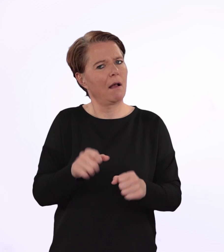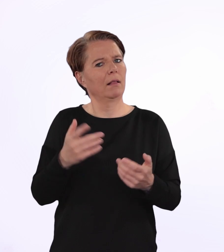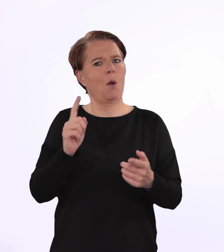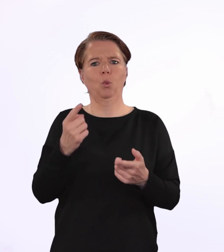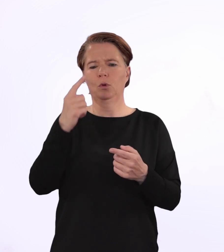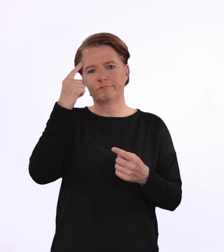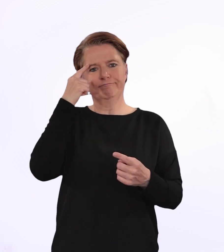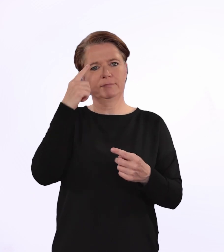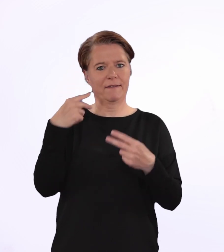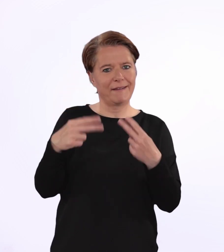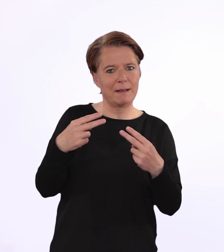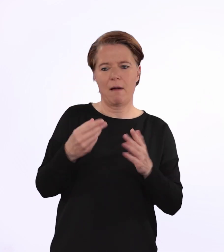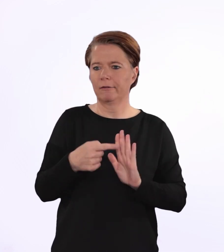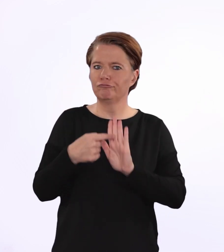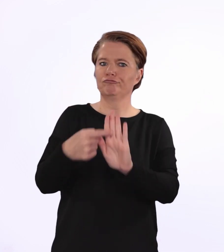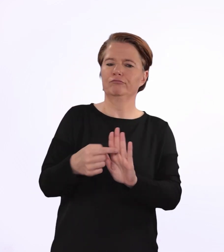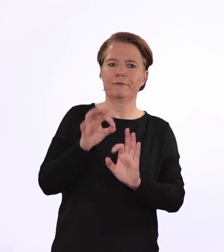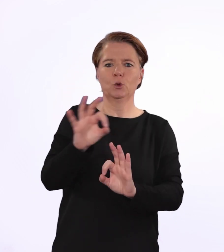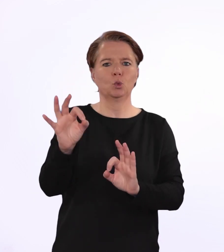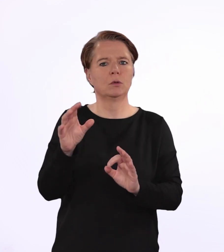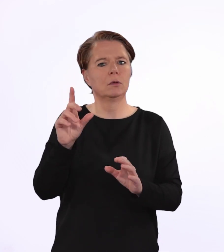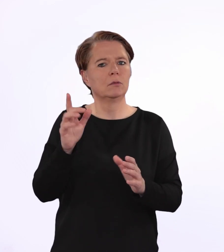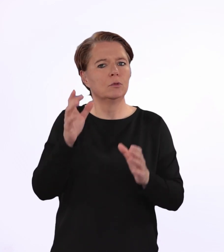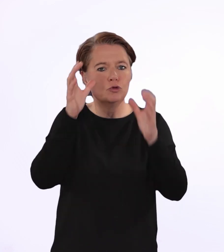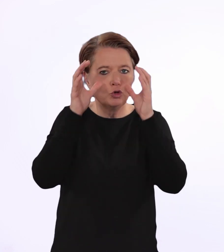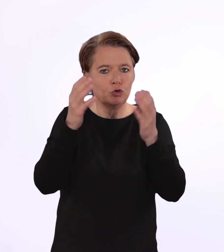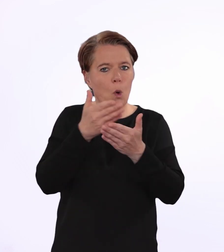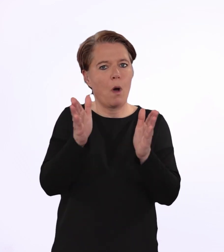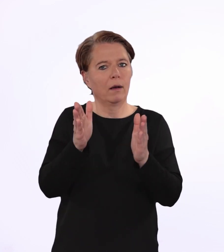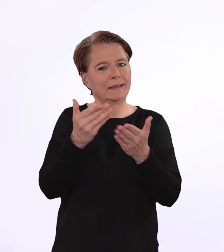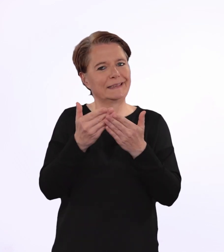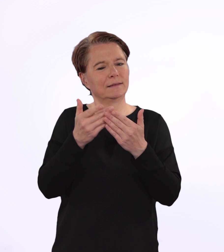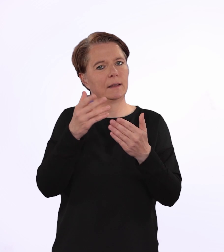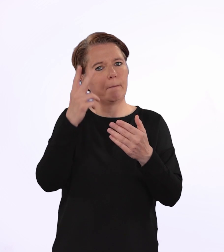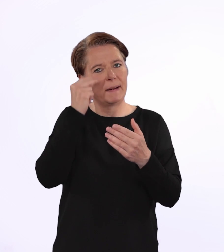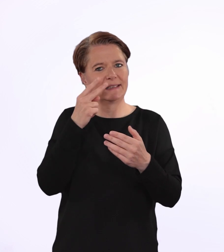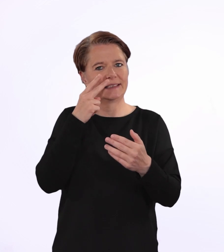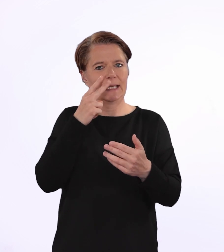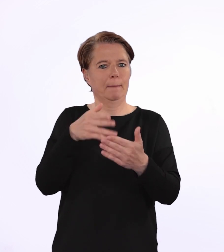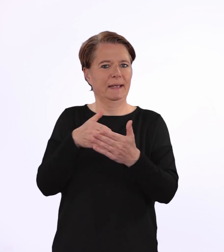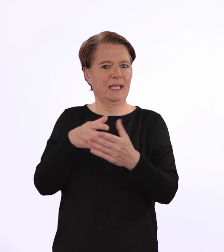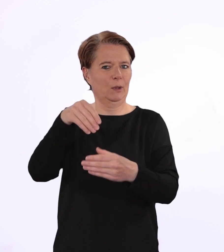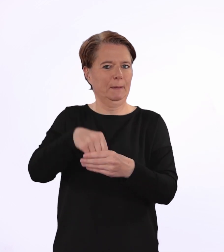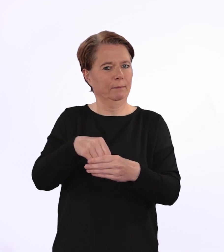um wirklich Feedback geben zu können für Barrierefreiheit für blindes und sehbehindertes Publikum.